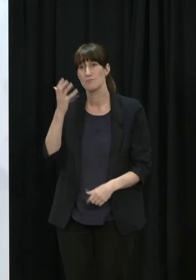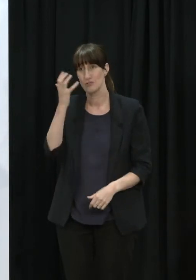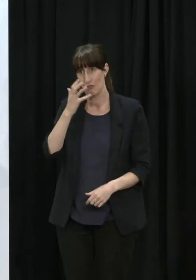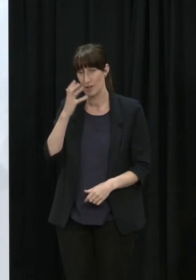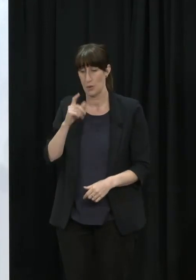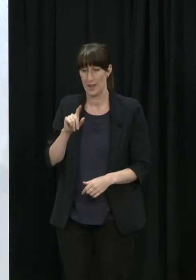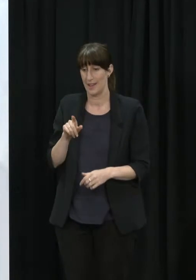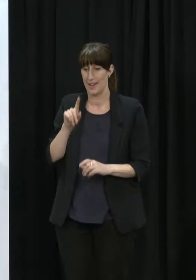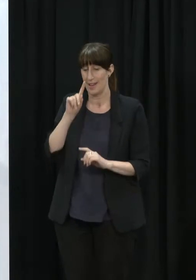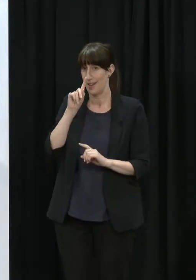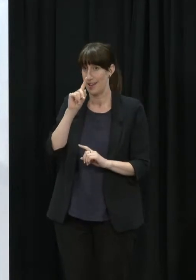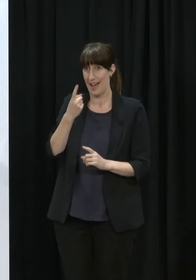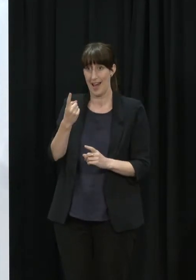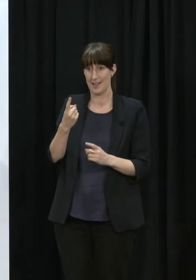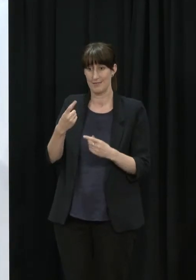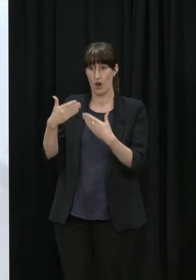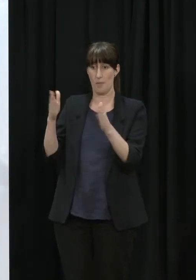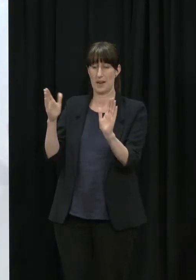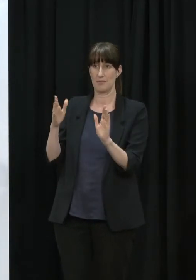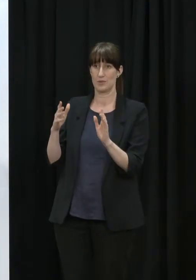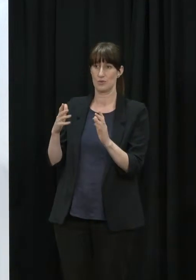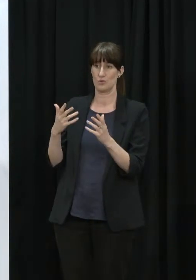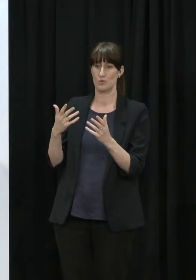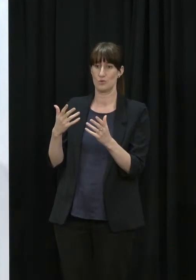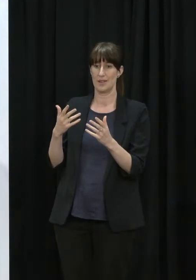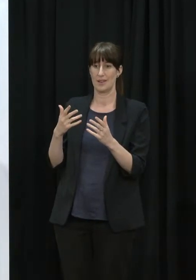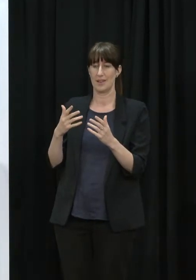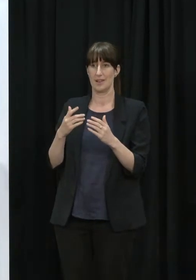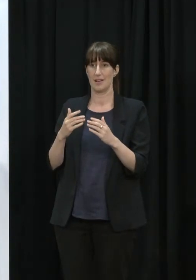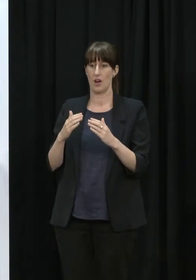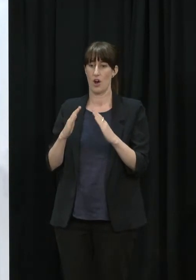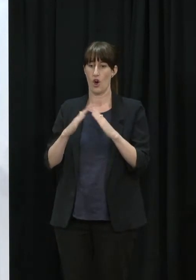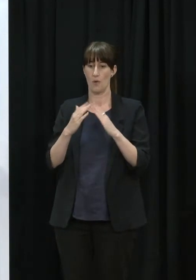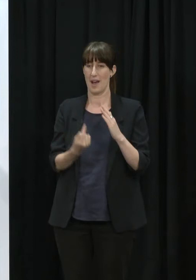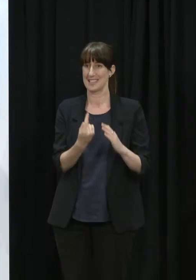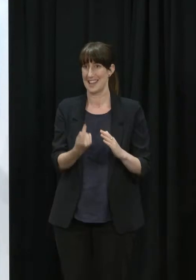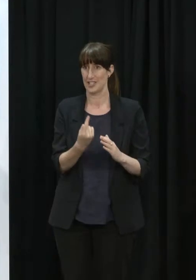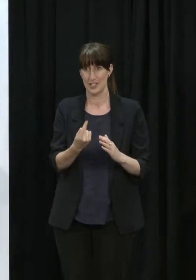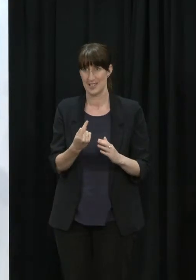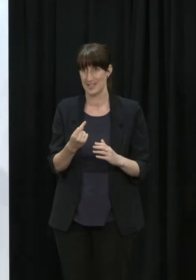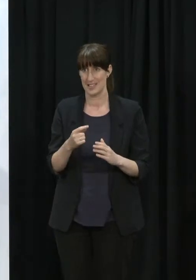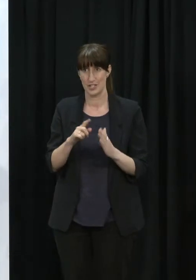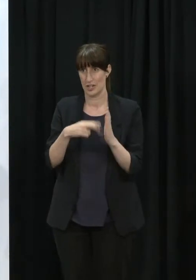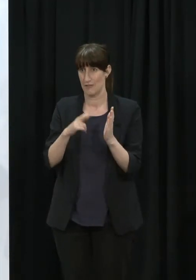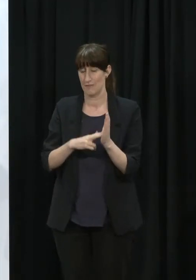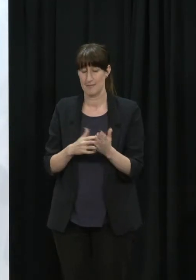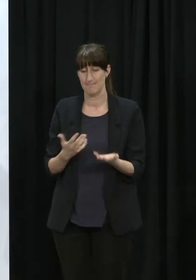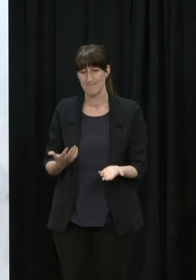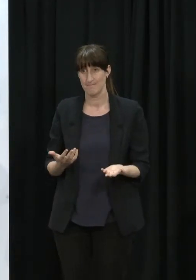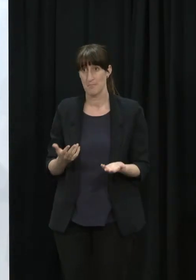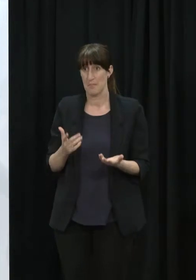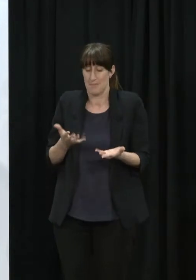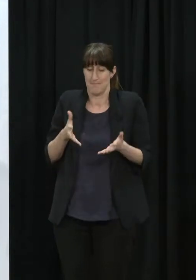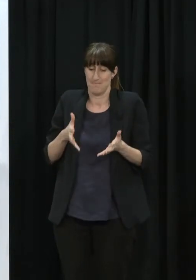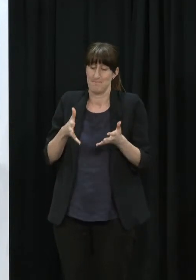Kua whakapau kaha matou ki te whakarato i te tino pono ki te hunga e hiahia ana ki te haere me te hiahia ki te haere i te mea ka taea e matou pouri kua kore e taea e koe te